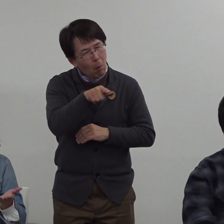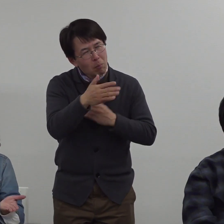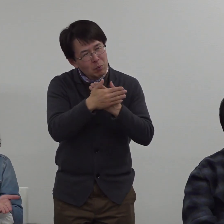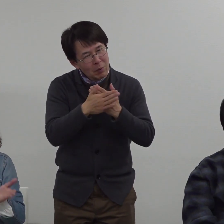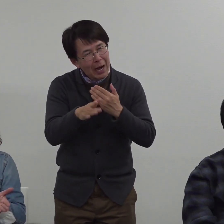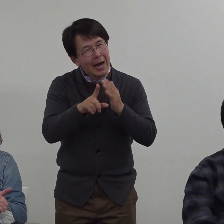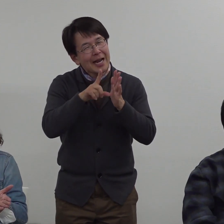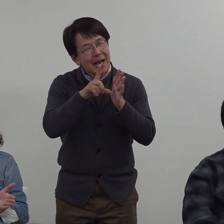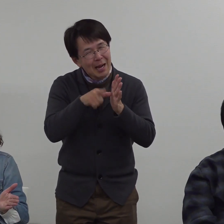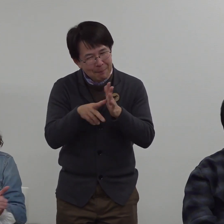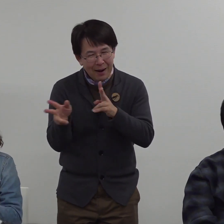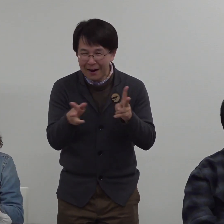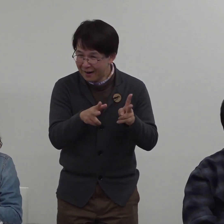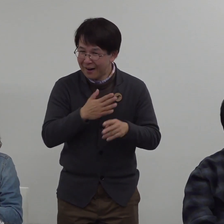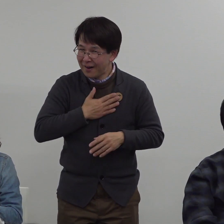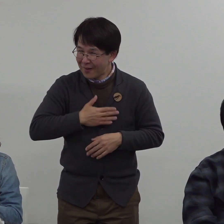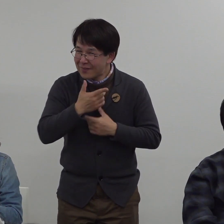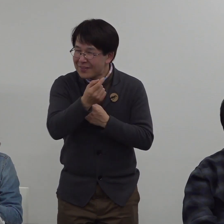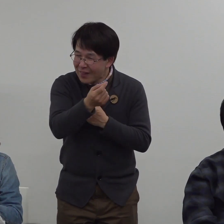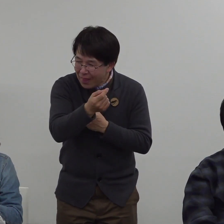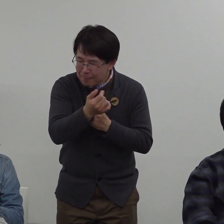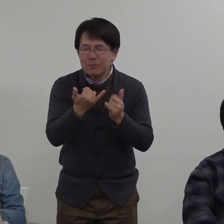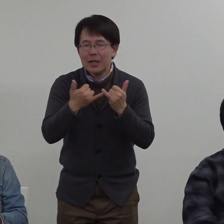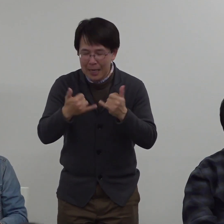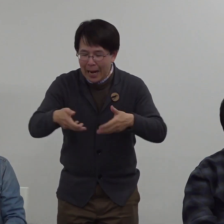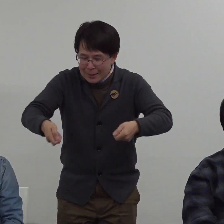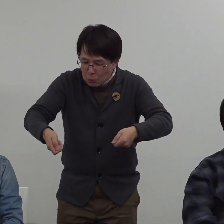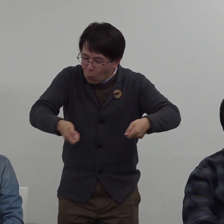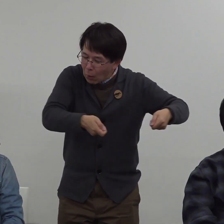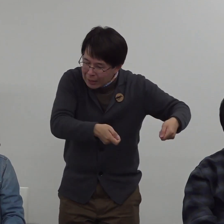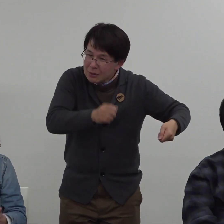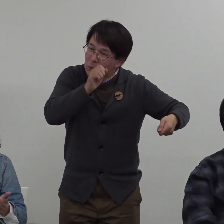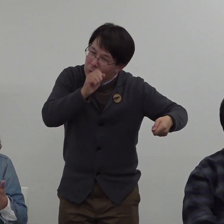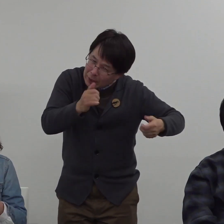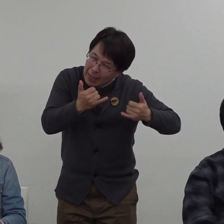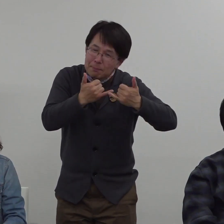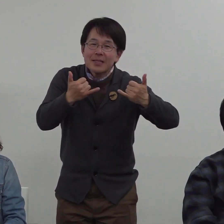お店側もちょっとここで椅子を広く動かすといいよねとかっていうこととかを学んで